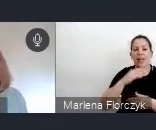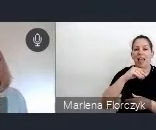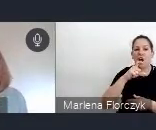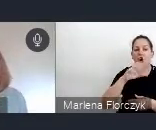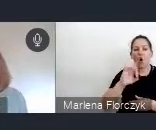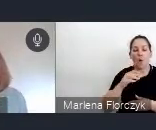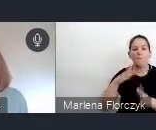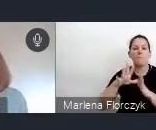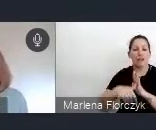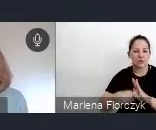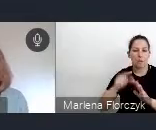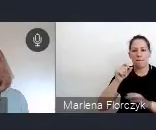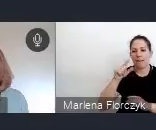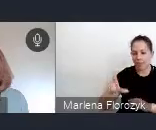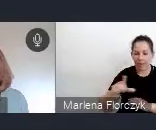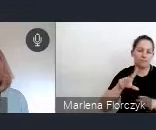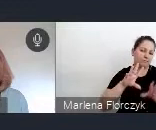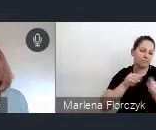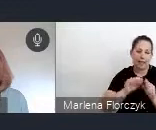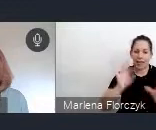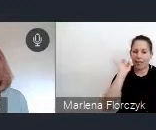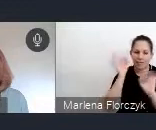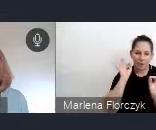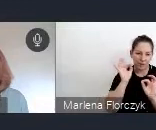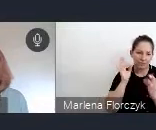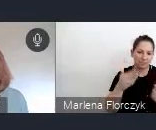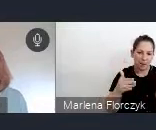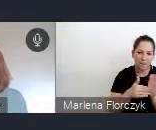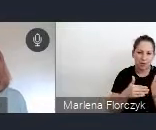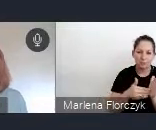Tam są wszystkie informacje, które są potrzebne do zgłoszenia.